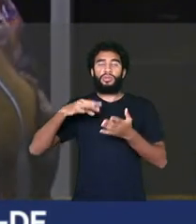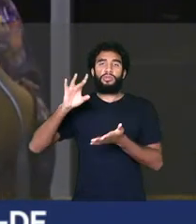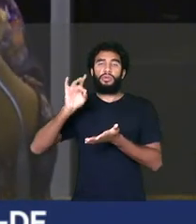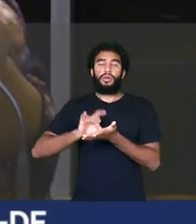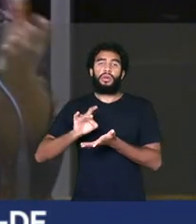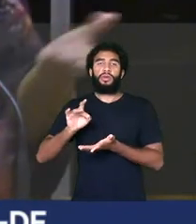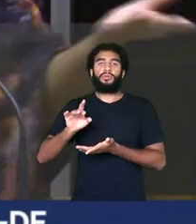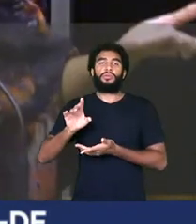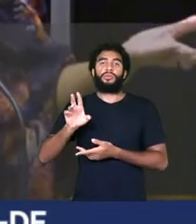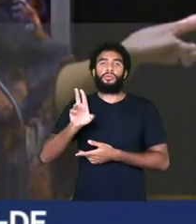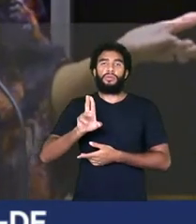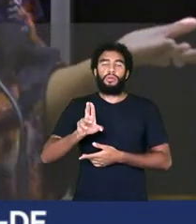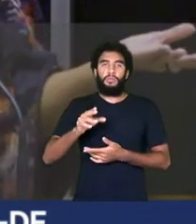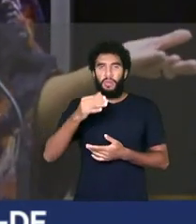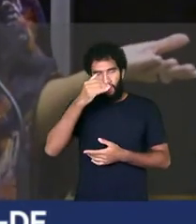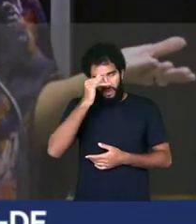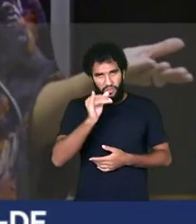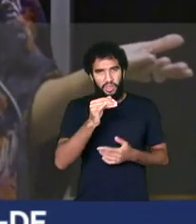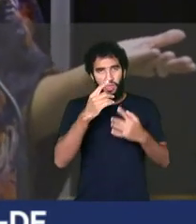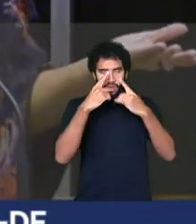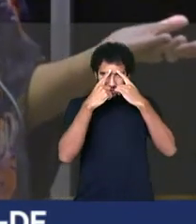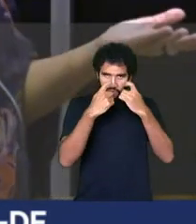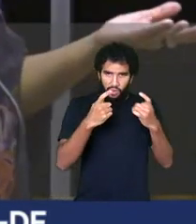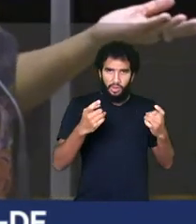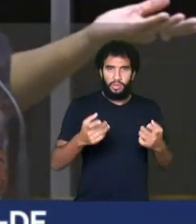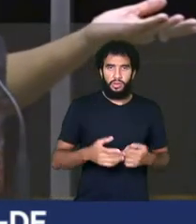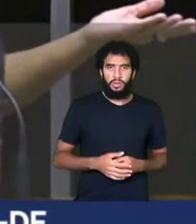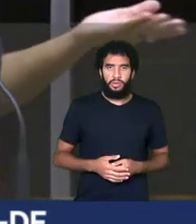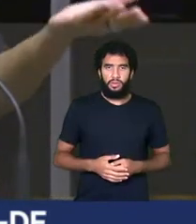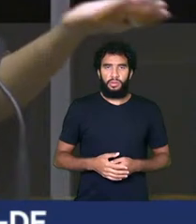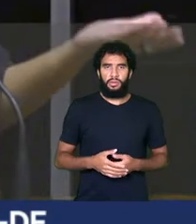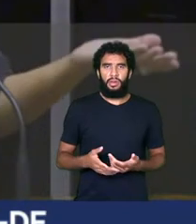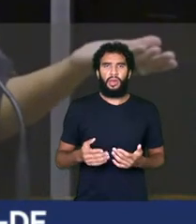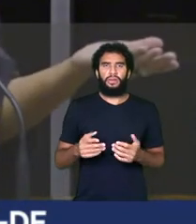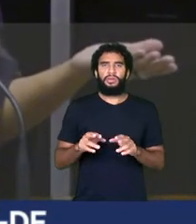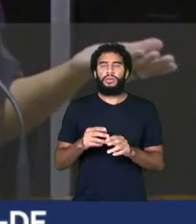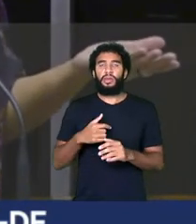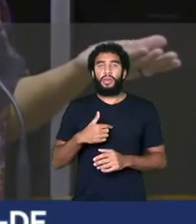PARTIR DE ENFRENTAMENTO É PRÓPRIA VIOLÊNCIA, PORQUE NÓS TEMOS UM PRESIDENTE DA REPÚBLICA QUE AFASTA, AFASTA